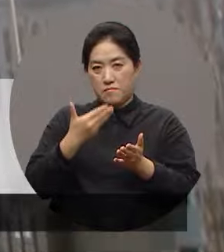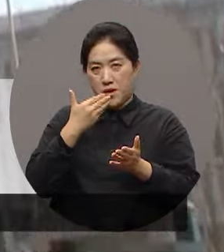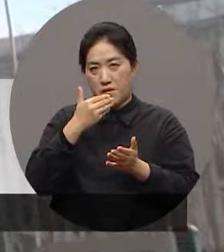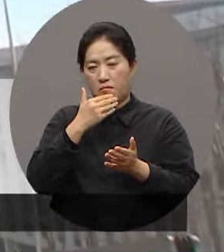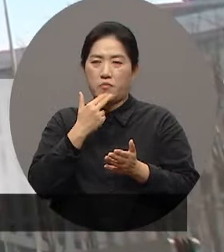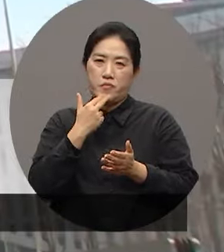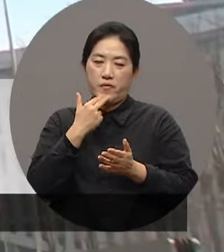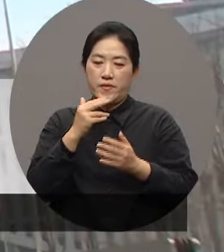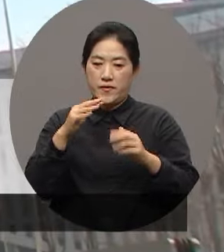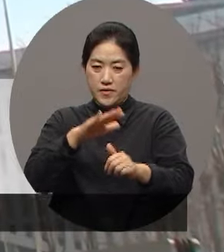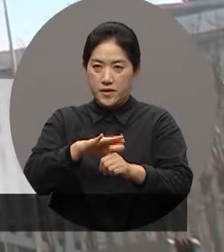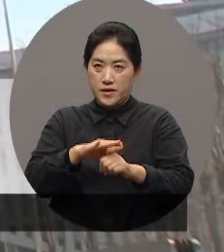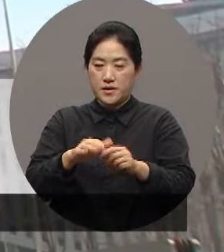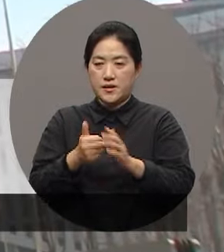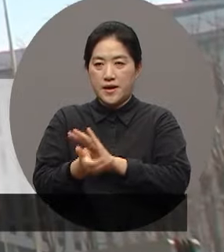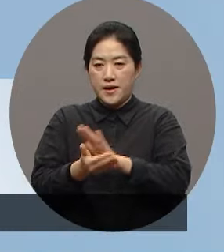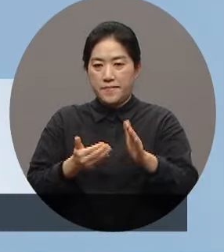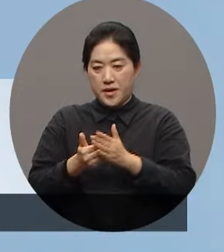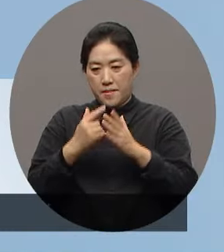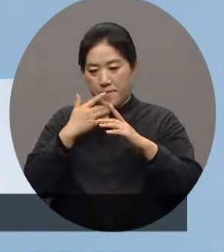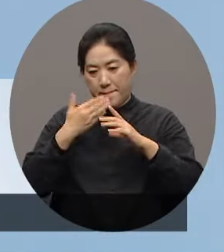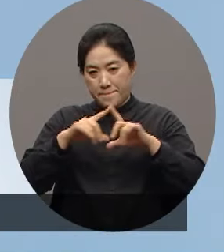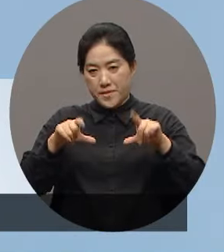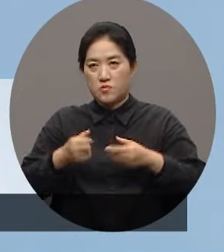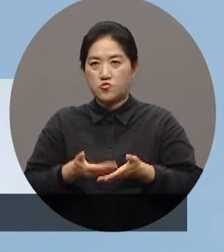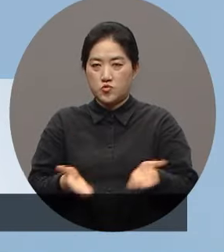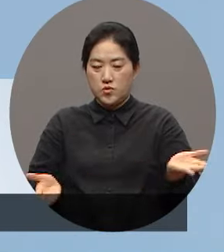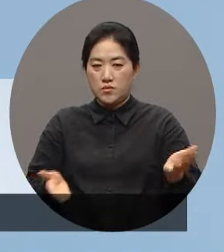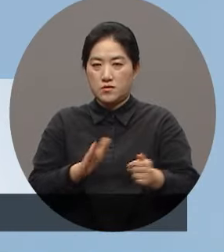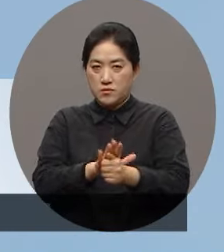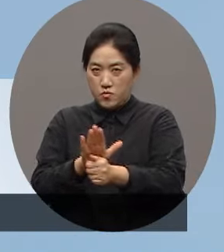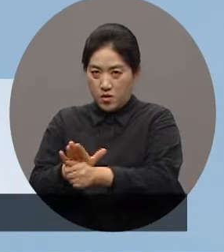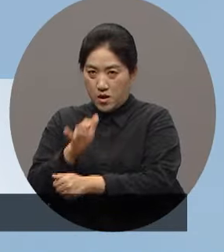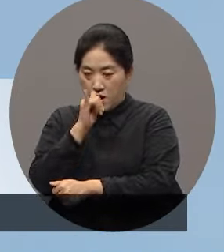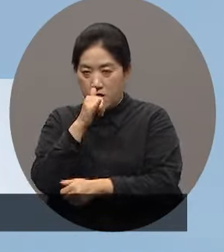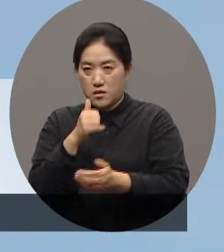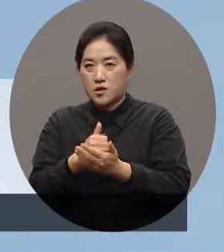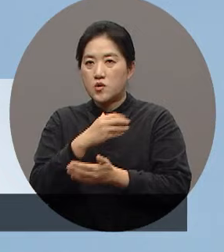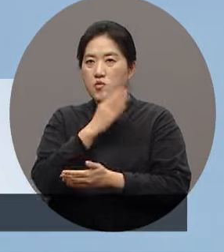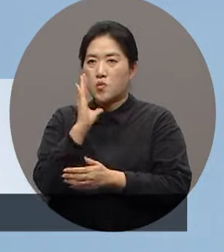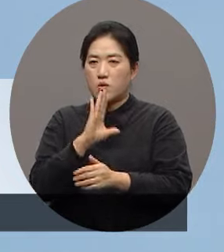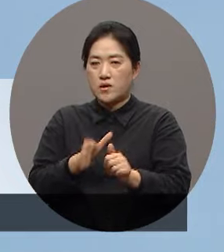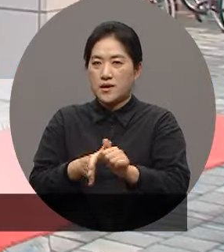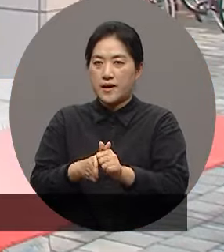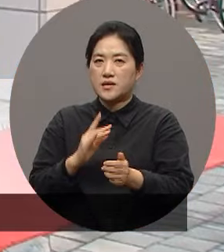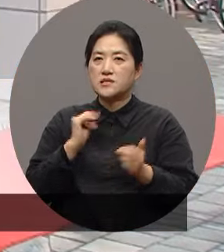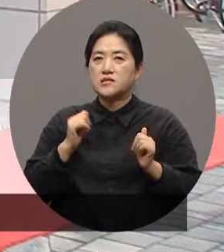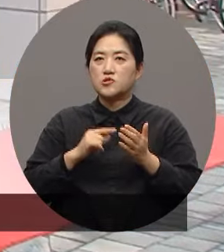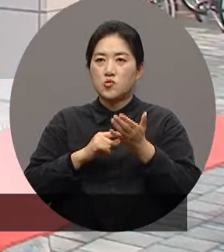복지부는 또 결식 아동들에게 부식 식품권을 미리 제공하는 등 급식 지원과